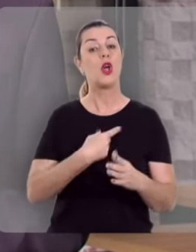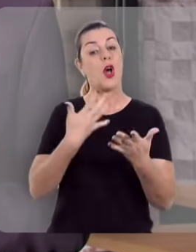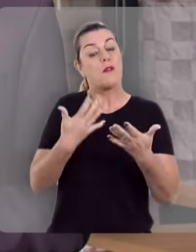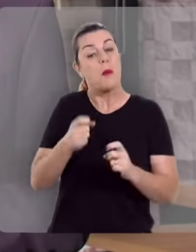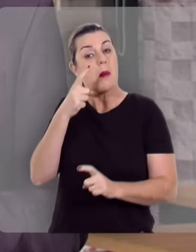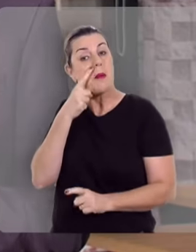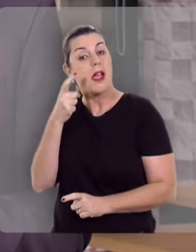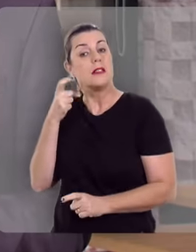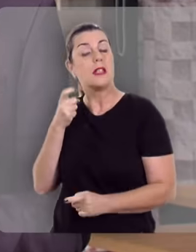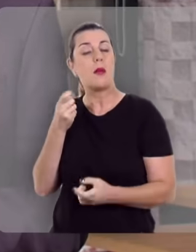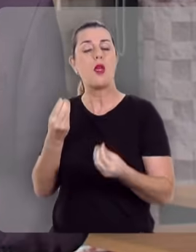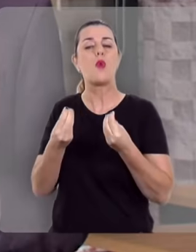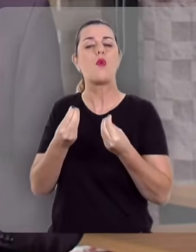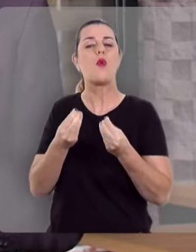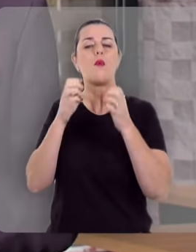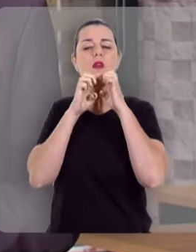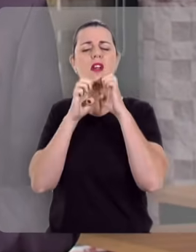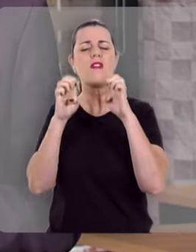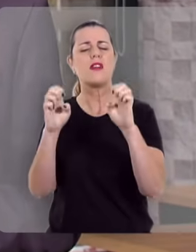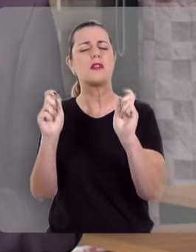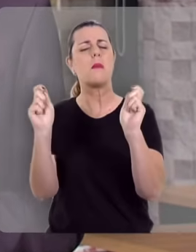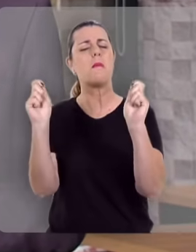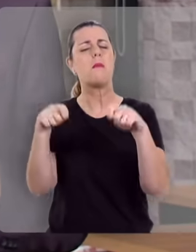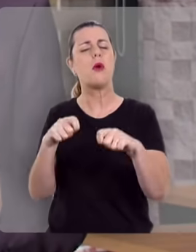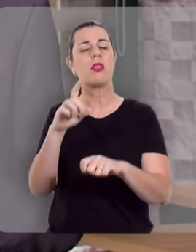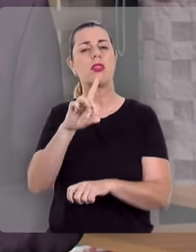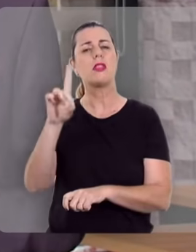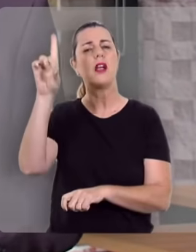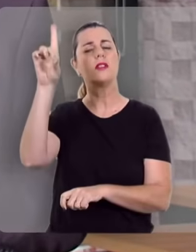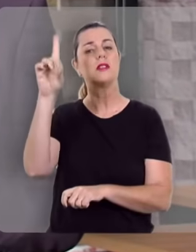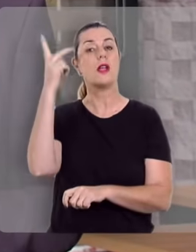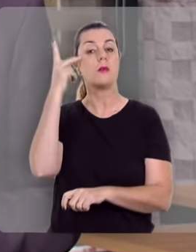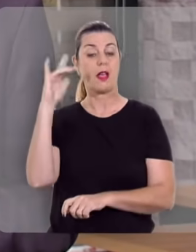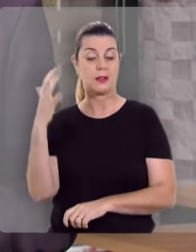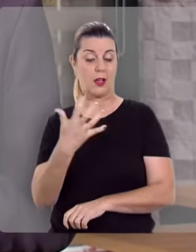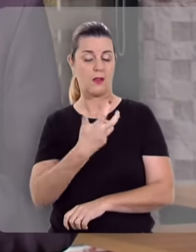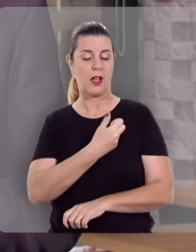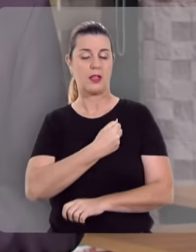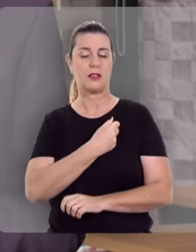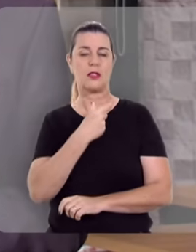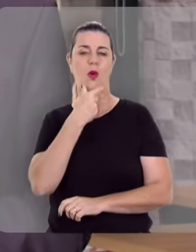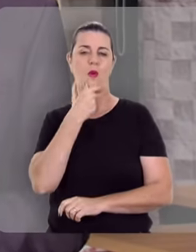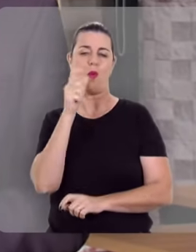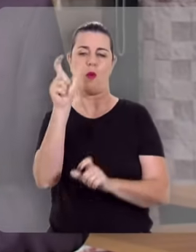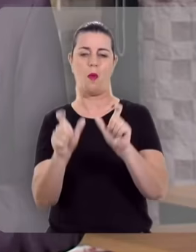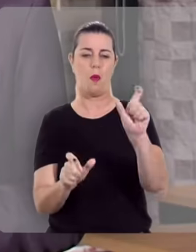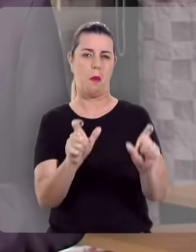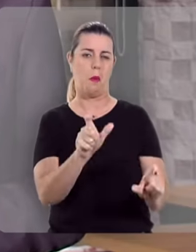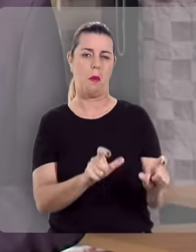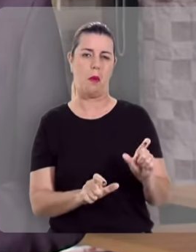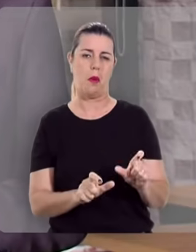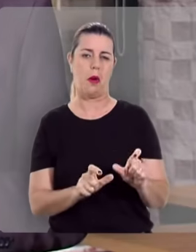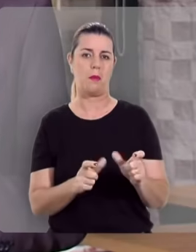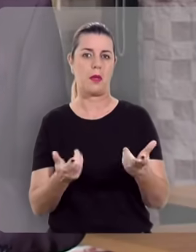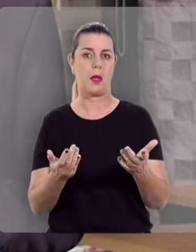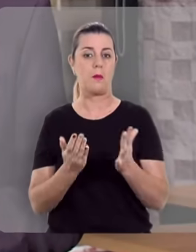vamos perceber como o evangelho É de fato Poder de Deus para salvação do ser humano como apenas